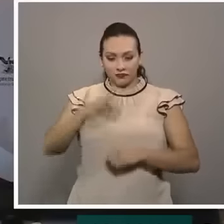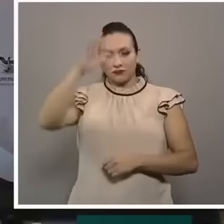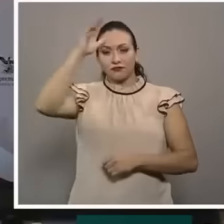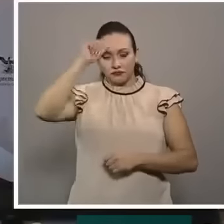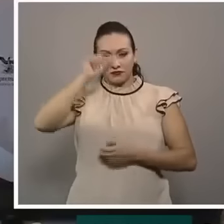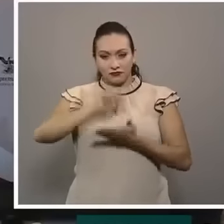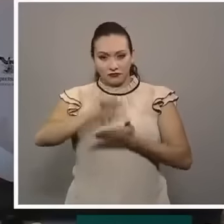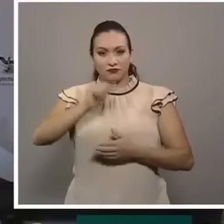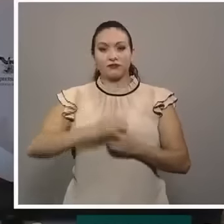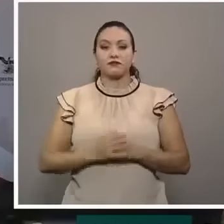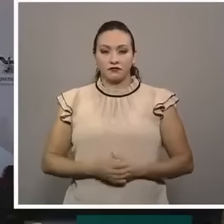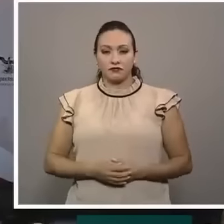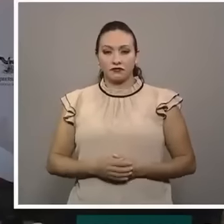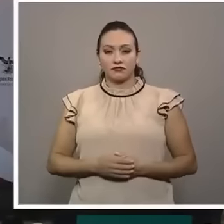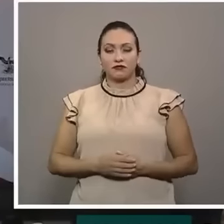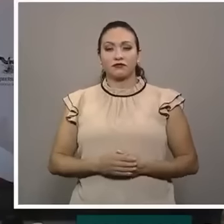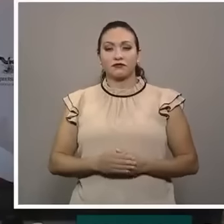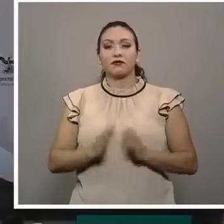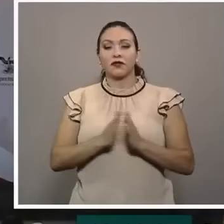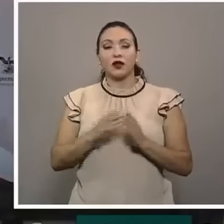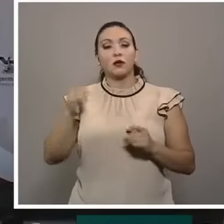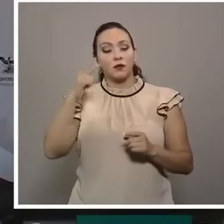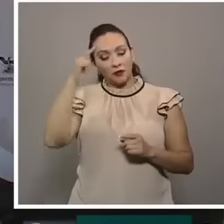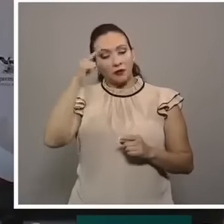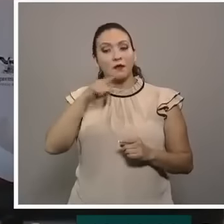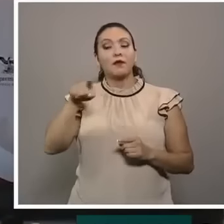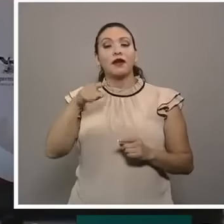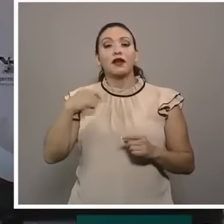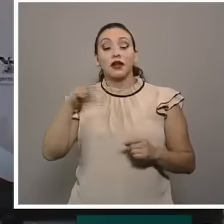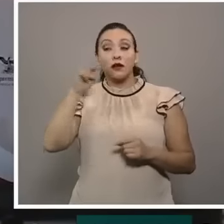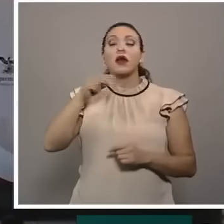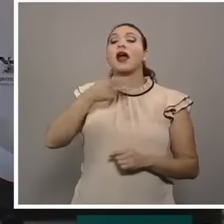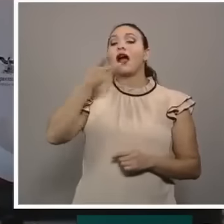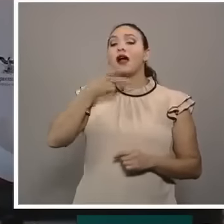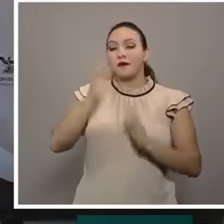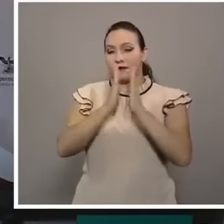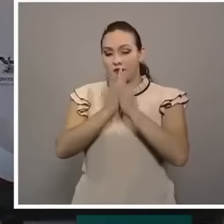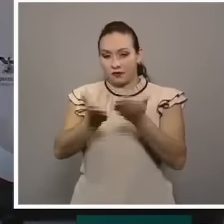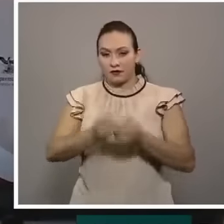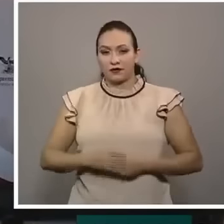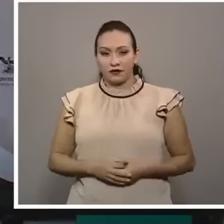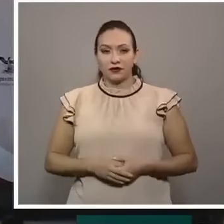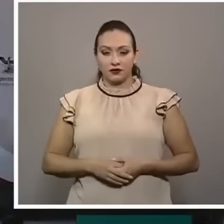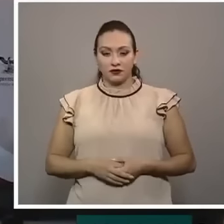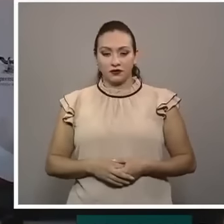manera verbal para que se escuche, porque no nos vamos a ver, por favor. Muy bien,